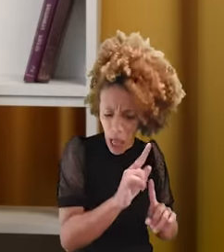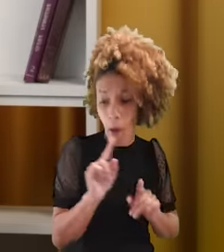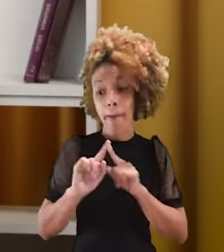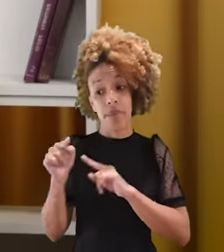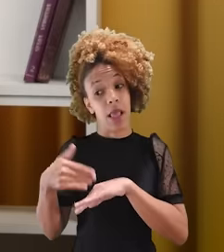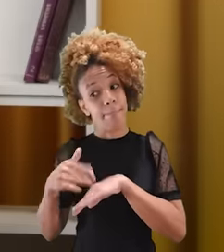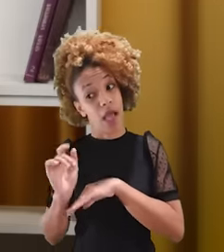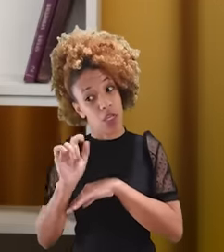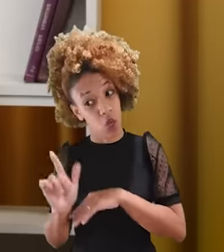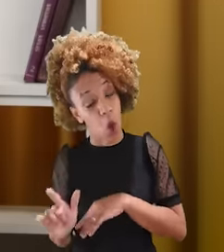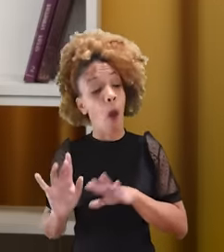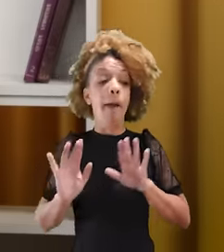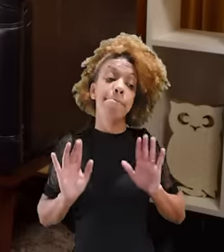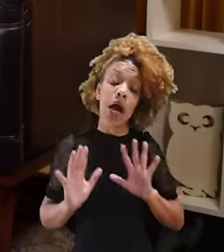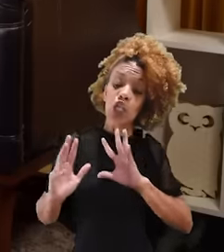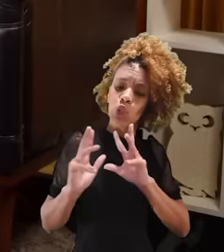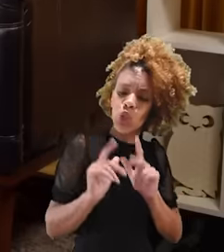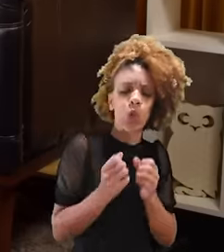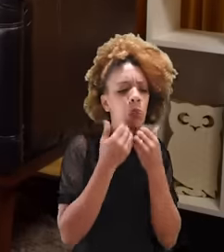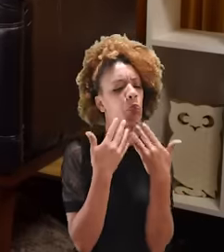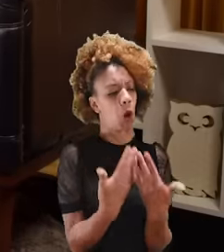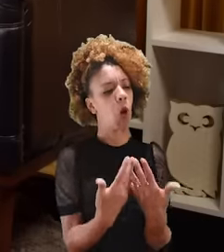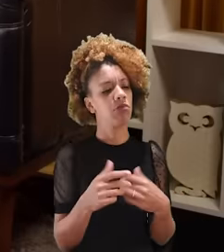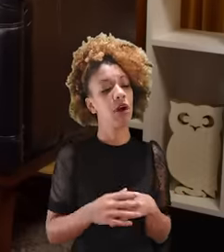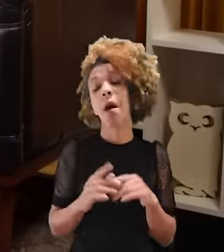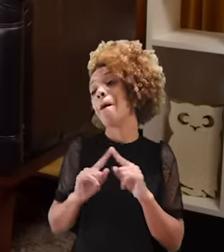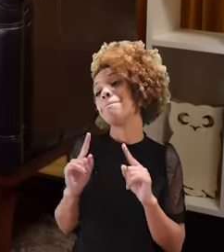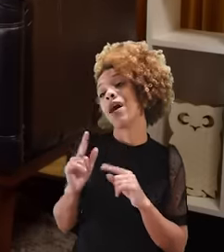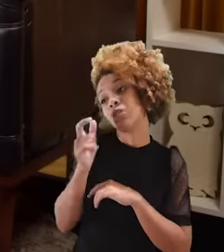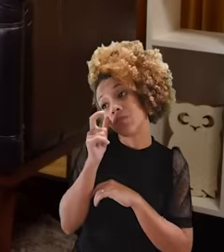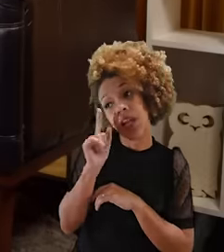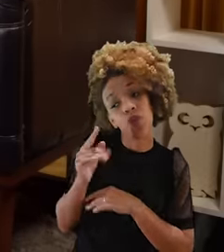todos são muito talentosos tem caracterí o que interessa não é o julgamento o que interessa é de